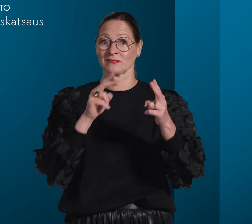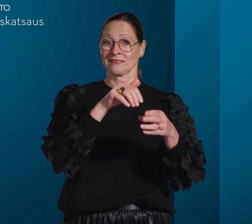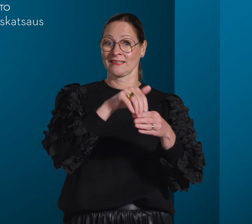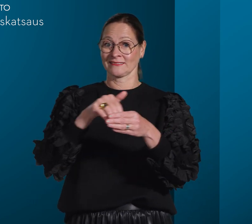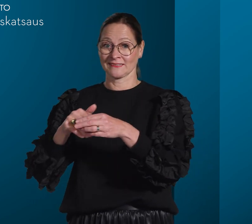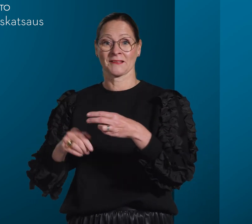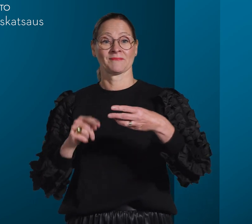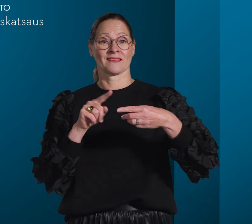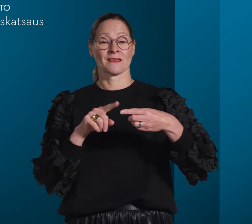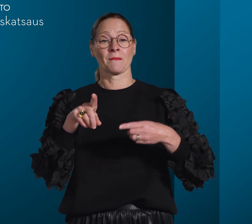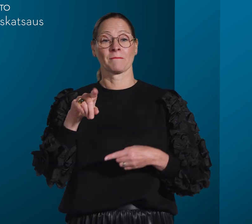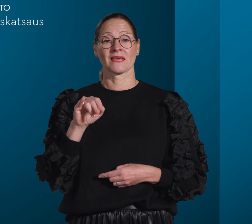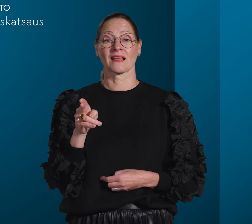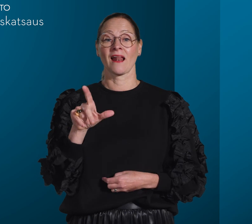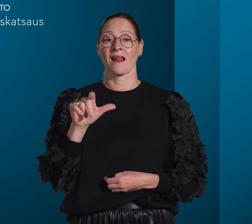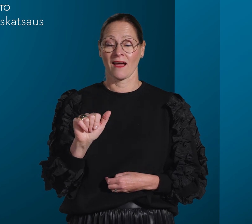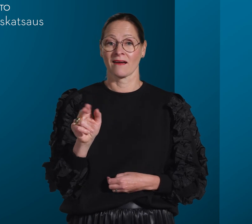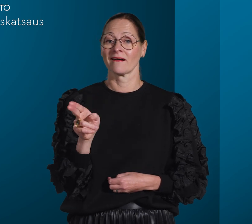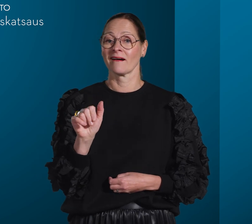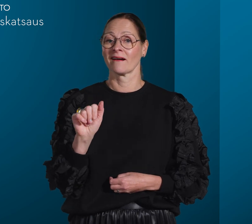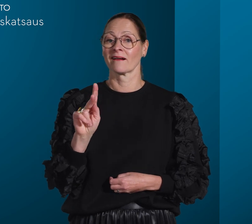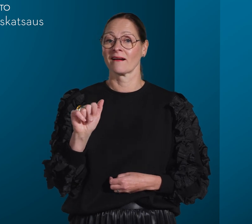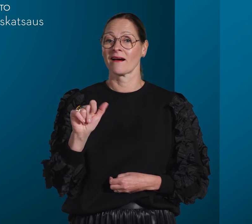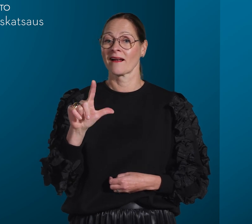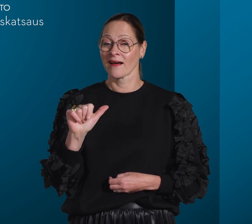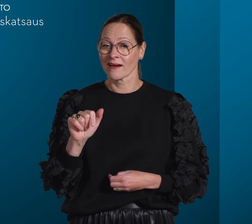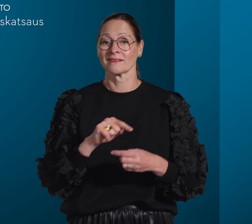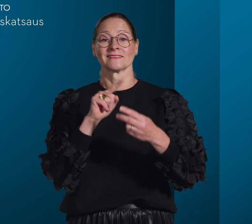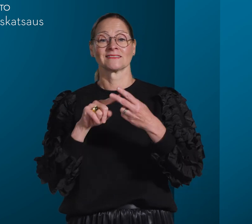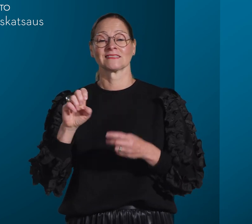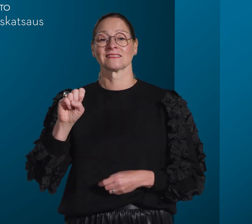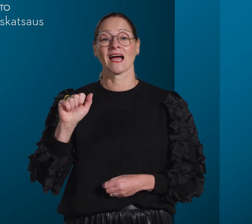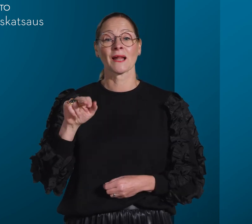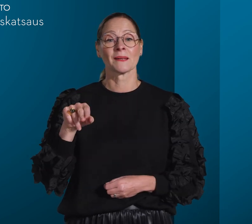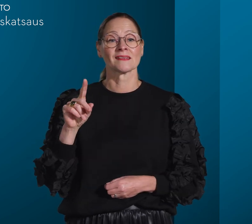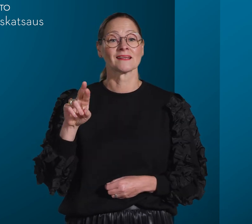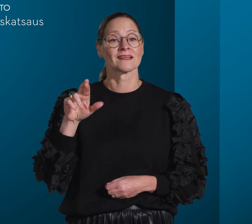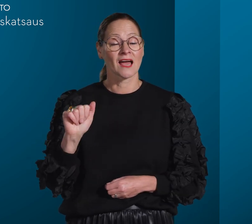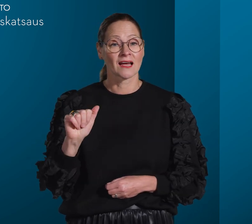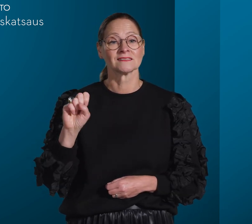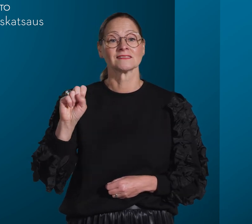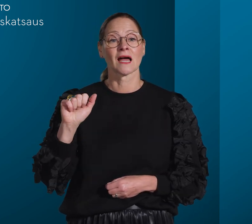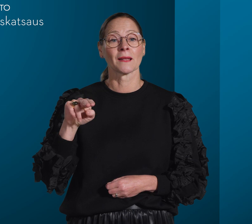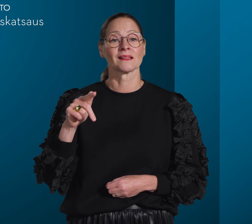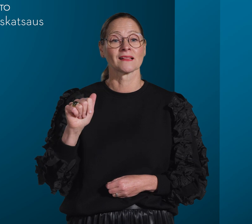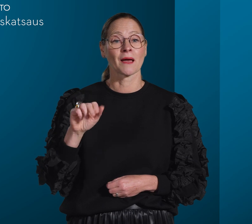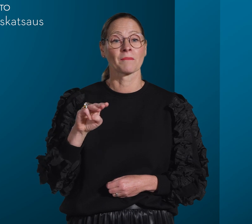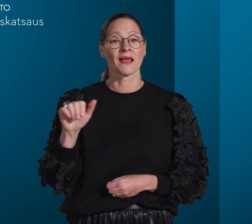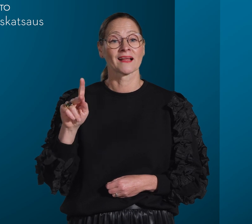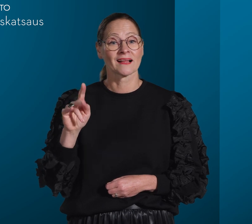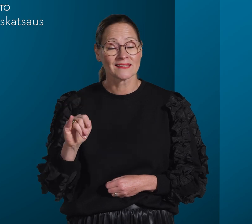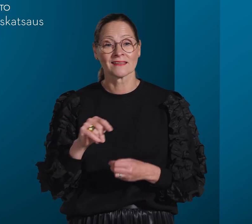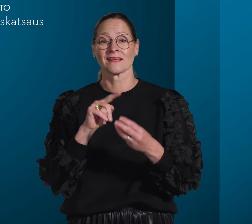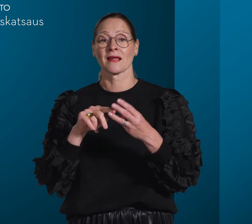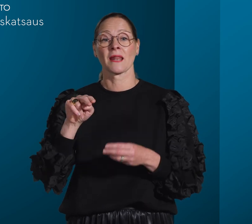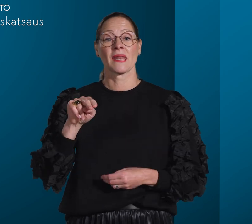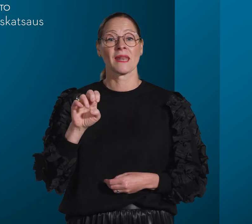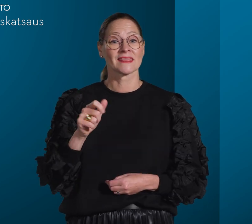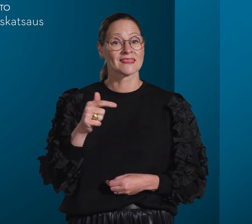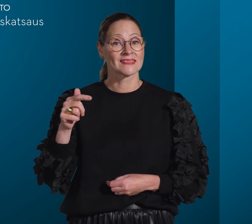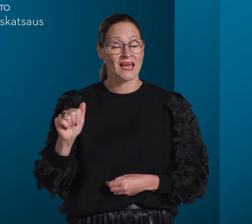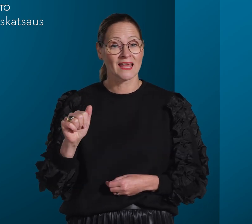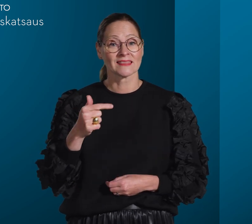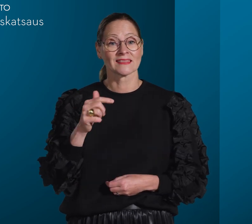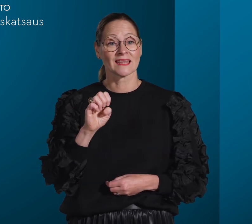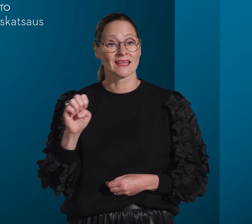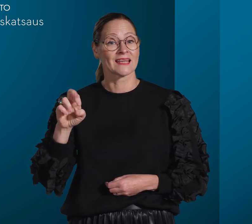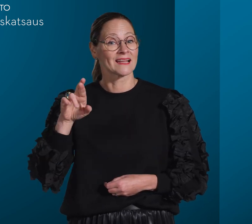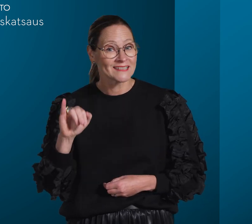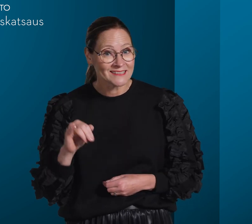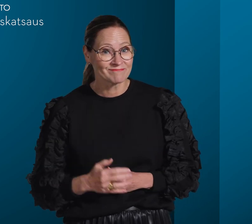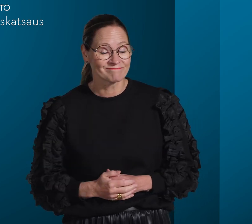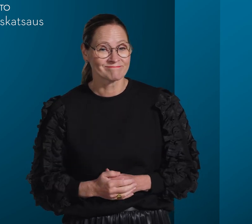ja uusiksi jäseniksi Pihla Hakala, Sandra Santamäki ja Netta Teeri.